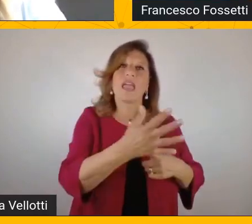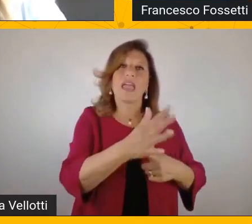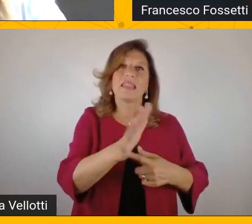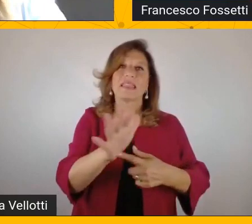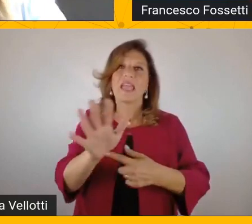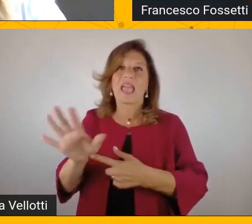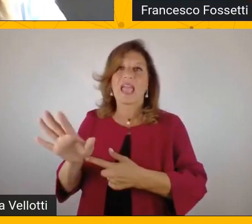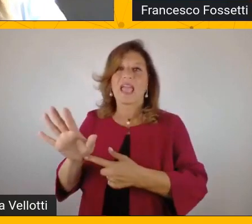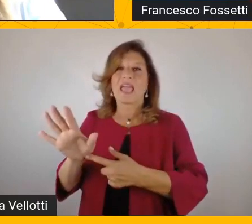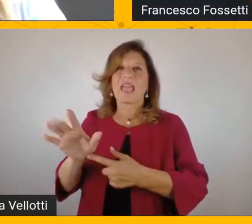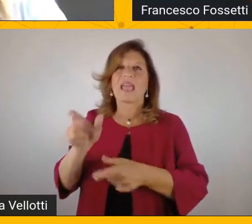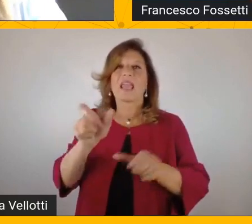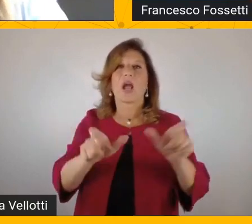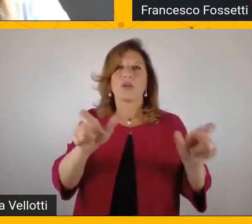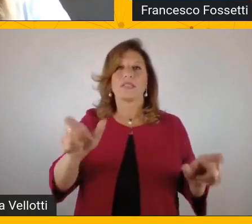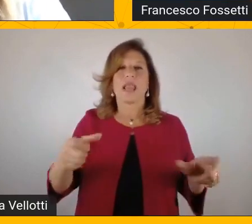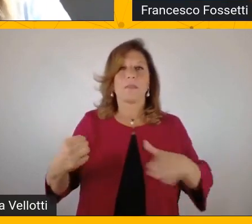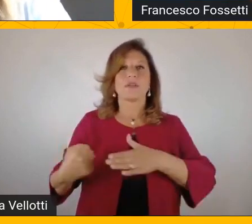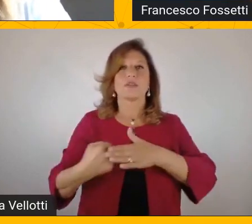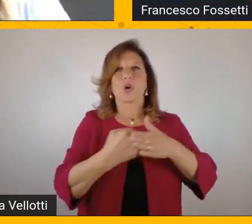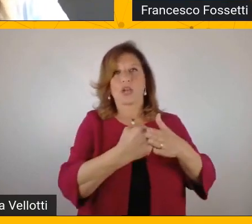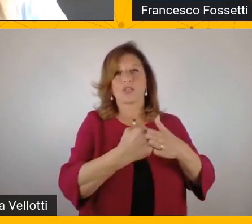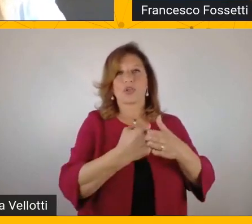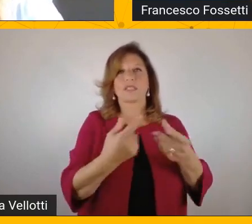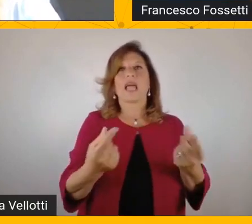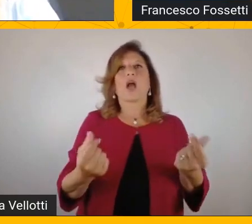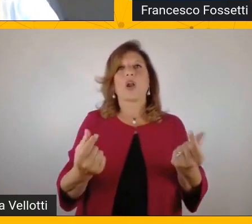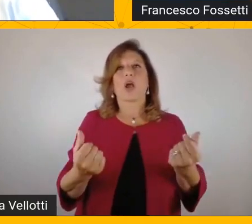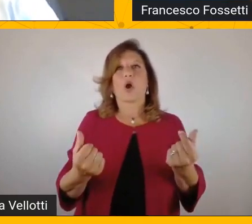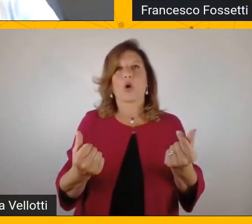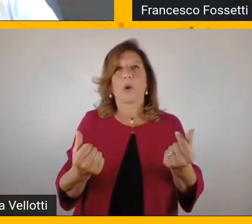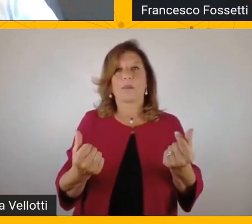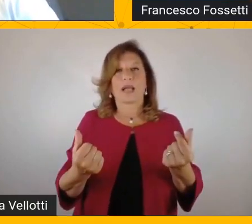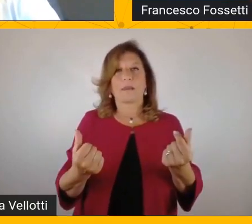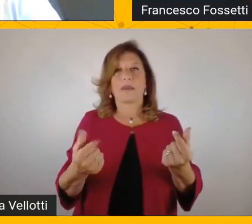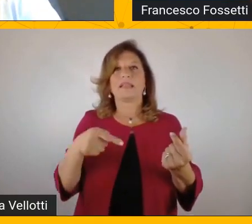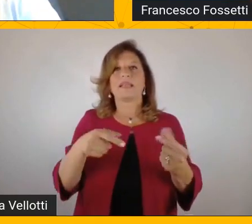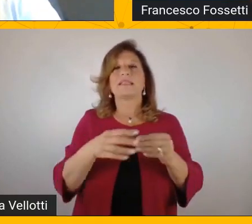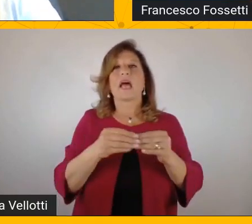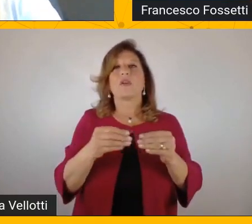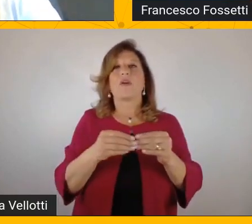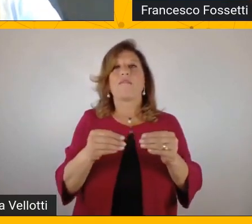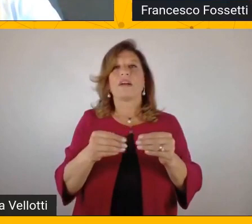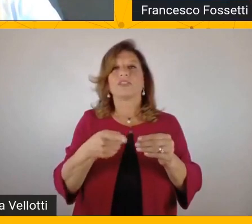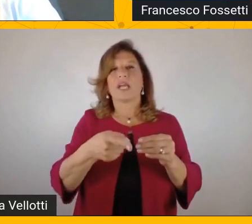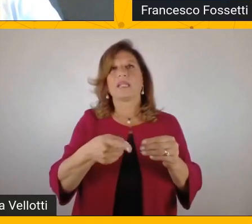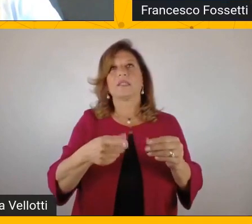perché gli utenti lo supportano a volte anche economicamente cioè comunque loro stanno